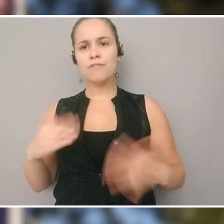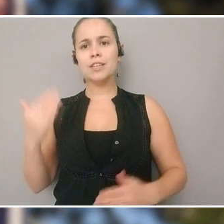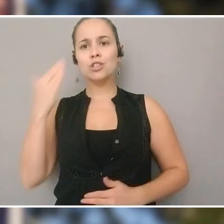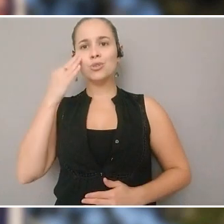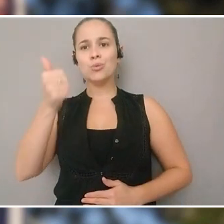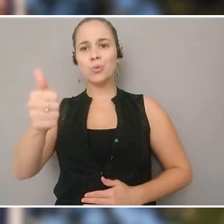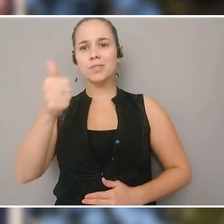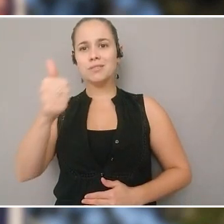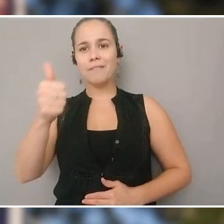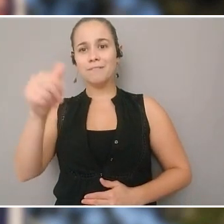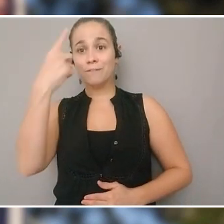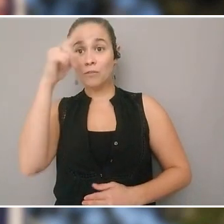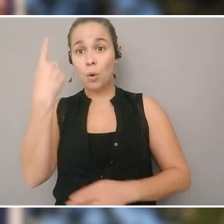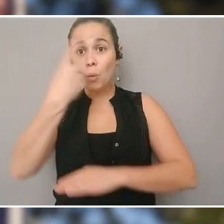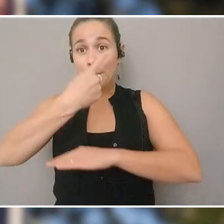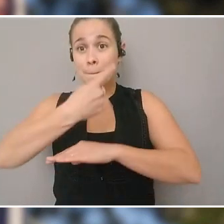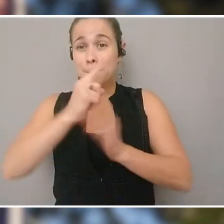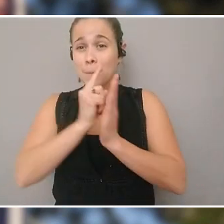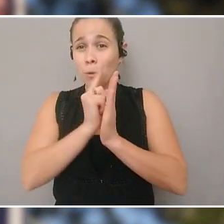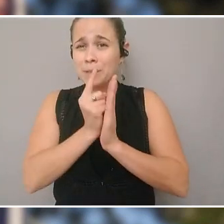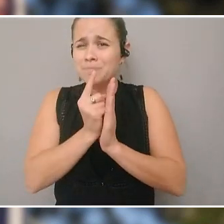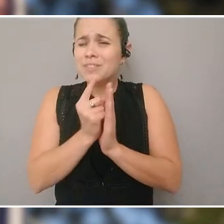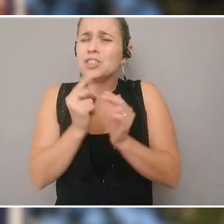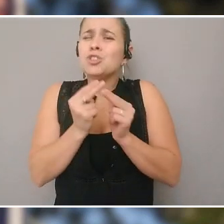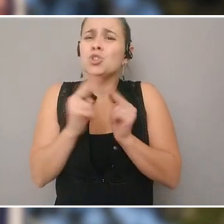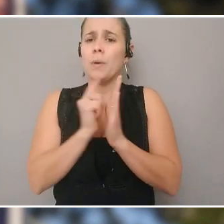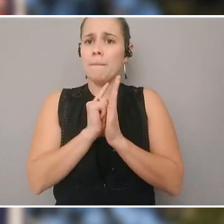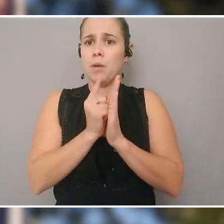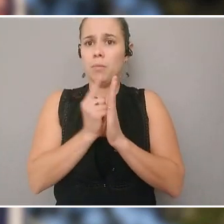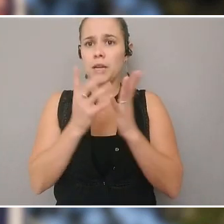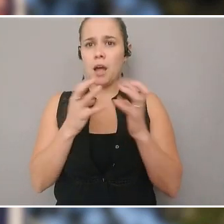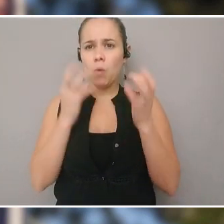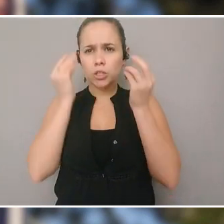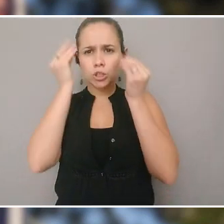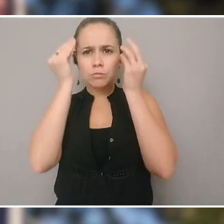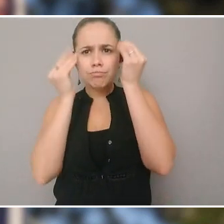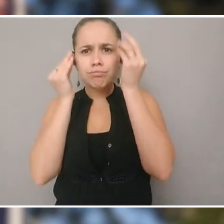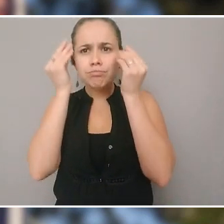por un momento, un solo momento, les pregunto